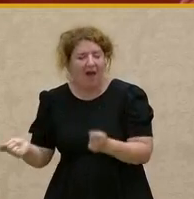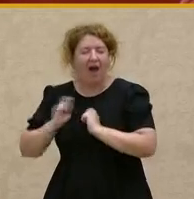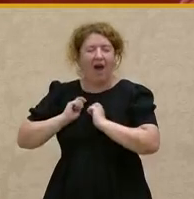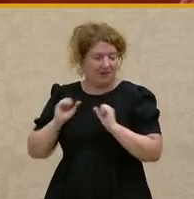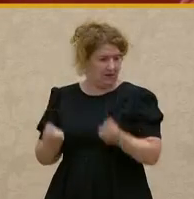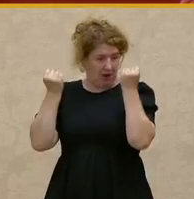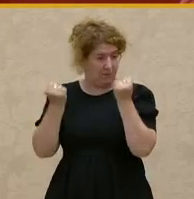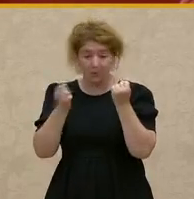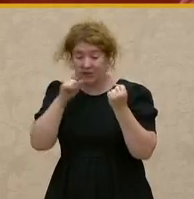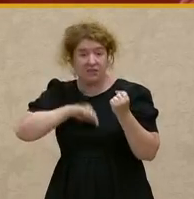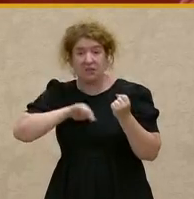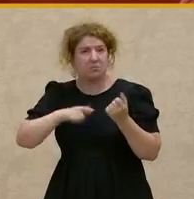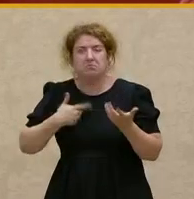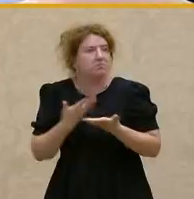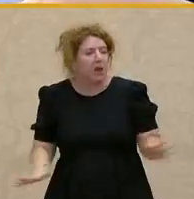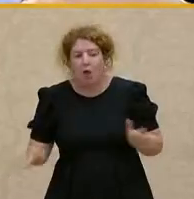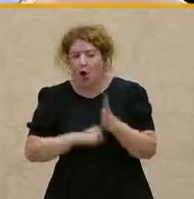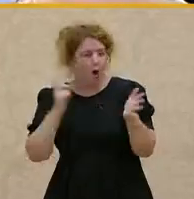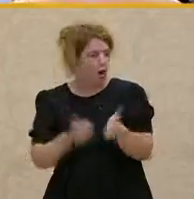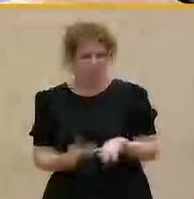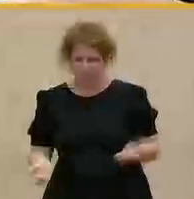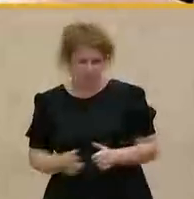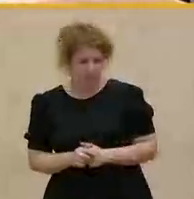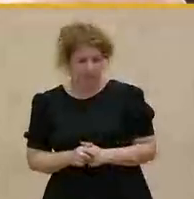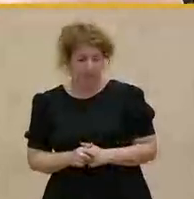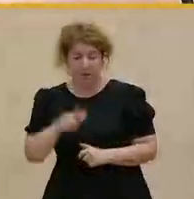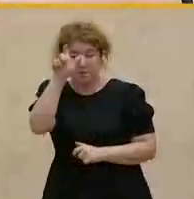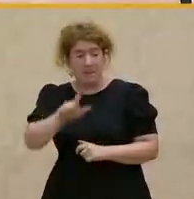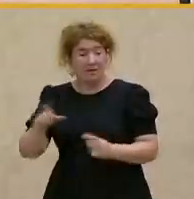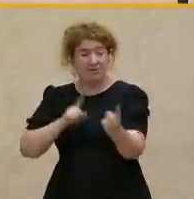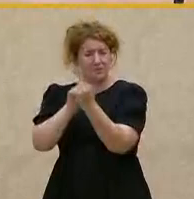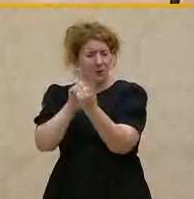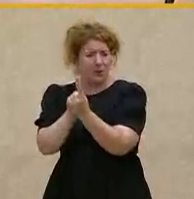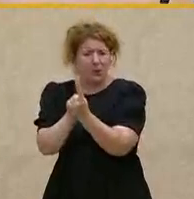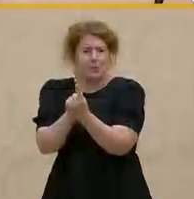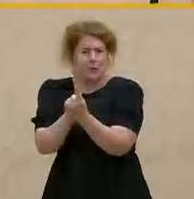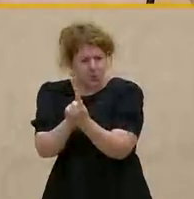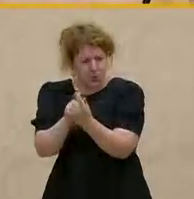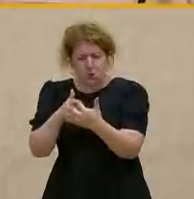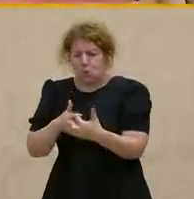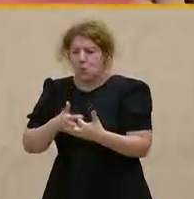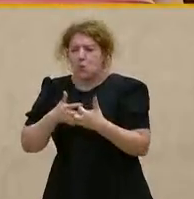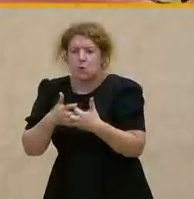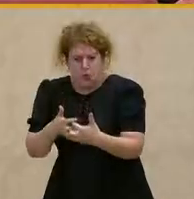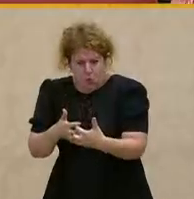un océano de incertidumbres. Cada desafío es una lucha constante para que entiendan